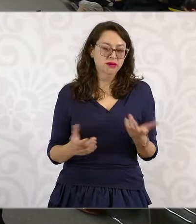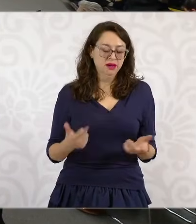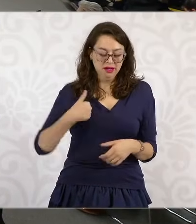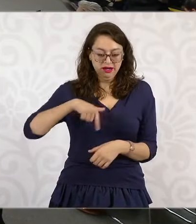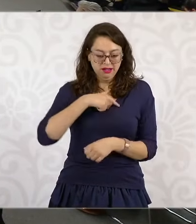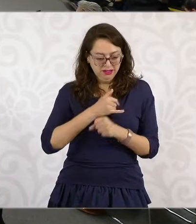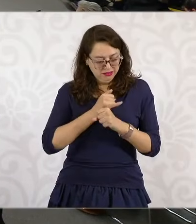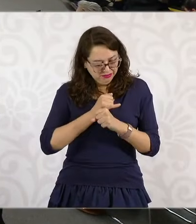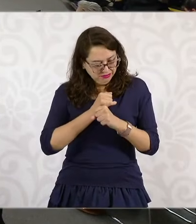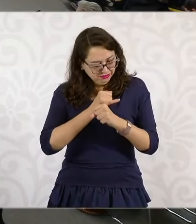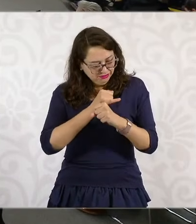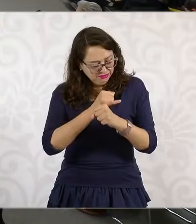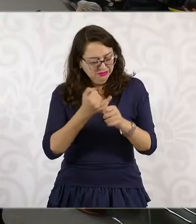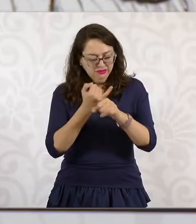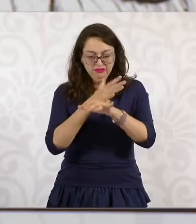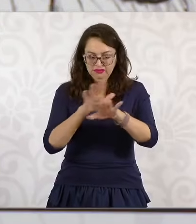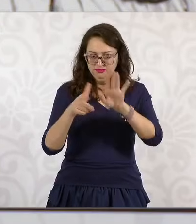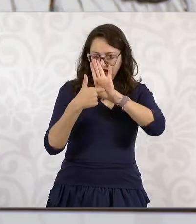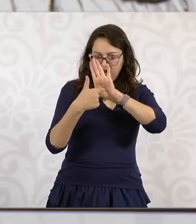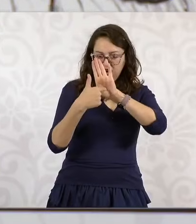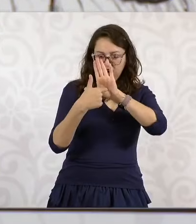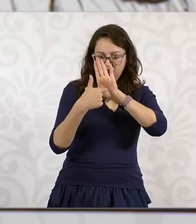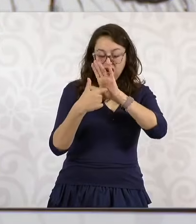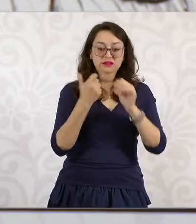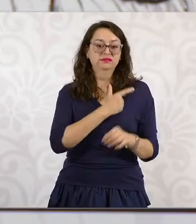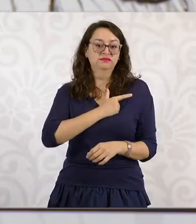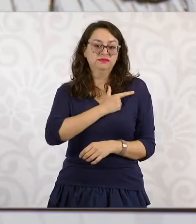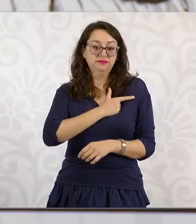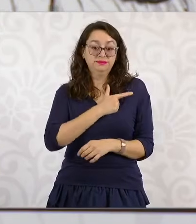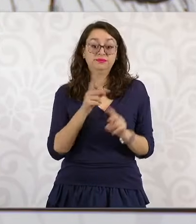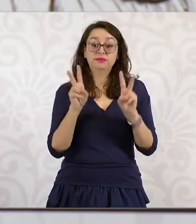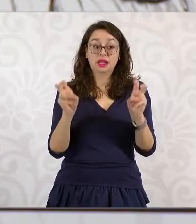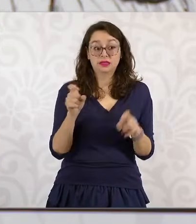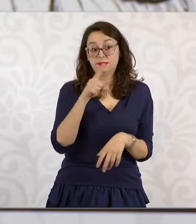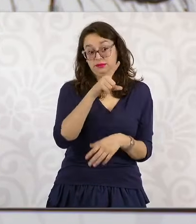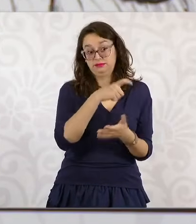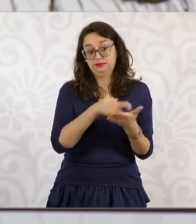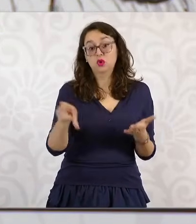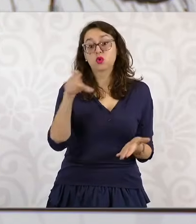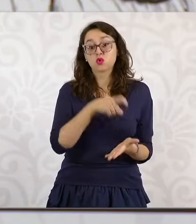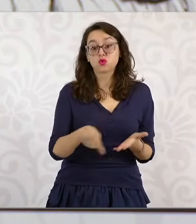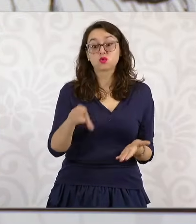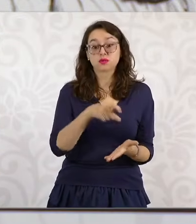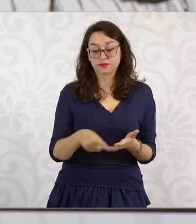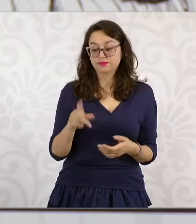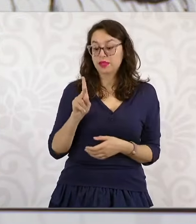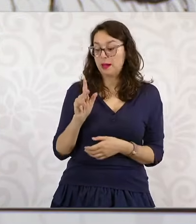eh e ahorita publicando es el poder de consumo. El PIB es muy importante y siempre ha sido es